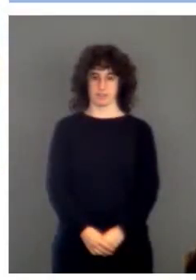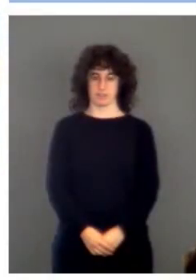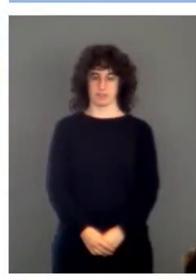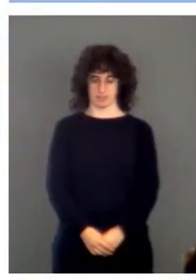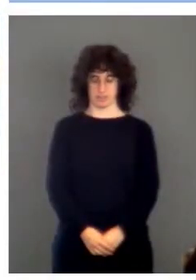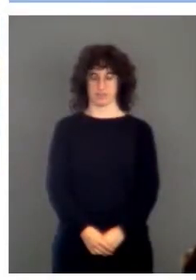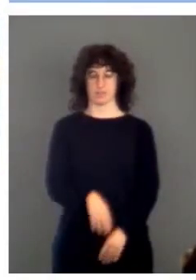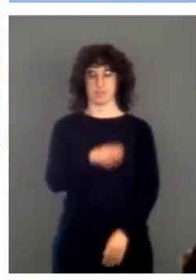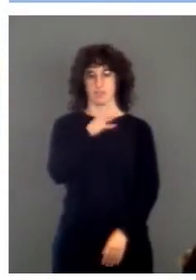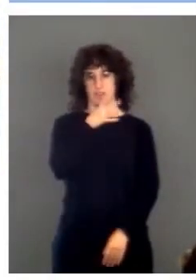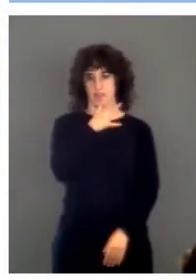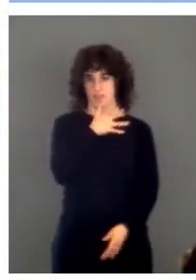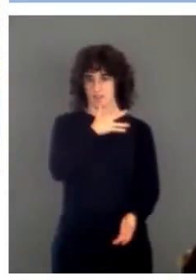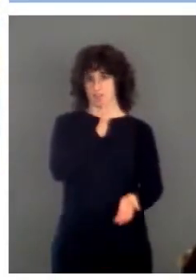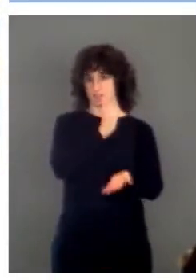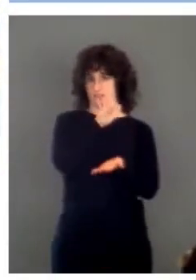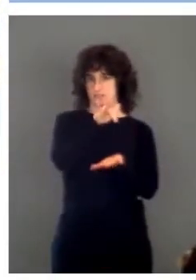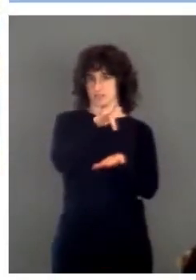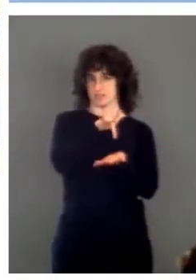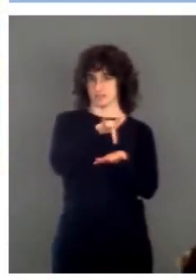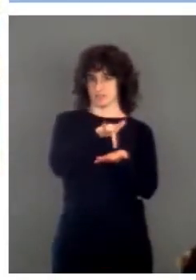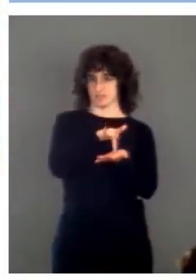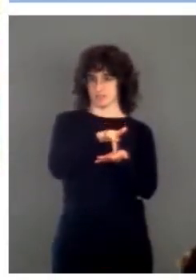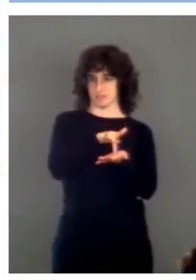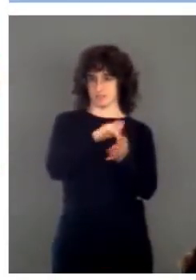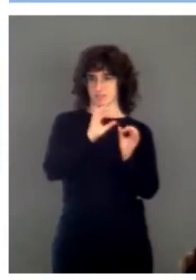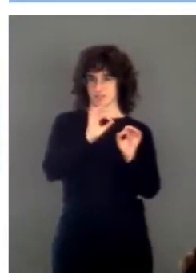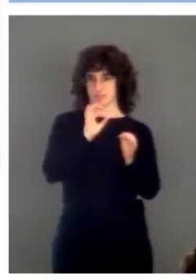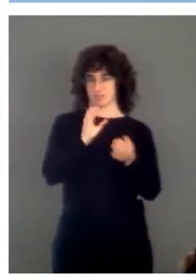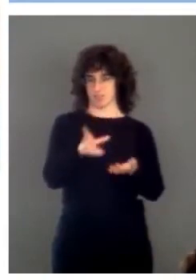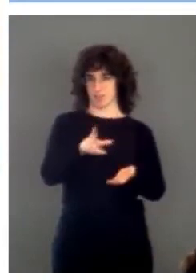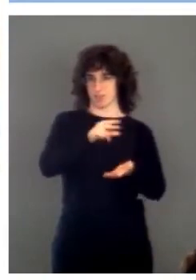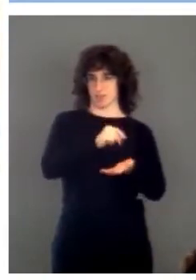Ahora Nos vamos sobre ruedas para entregar el premio al mejor profesional del sector